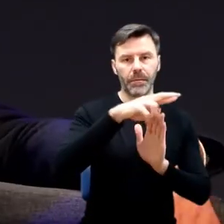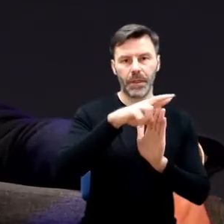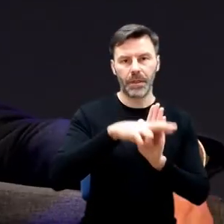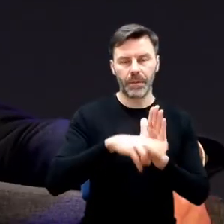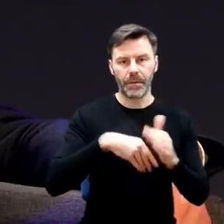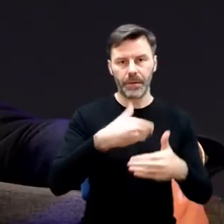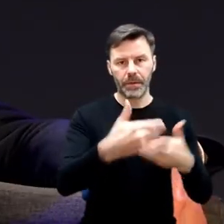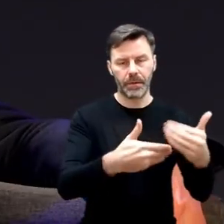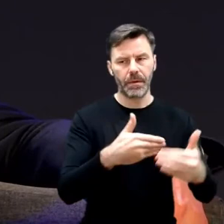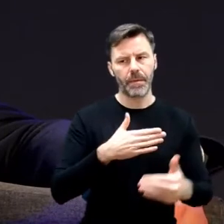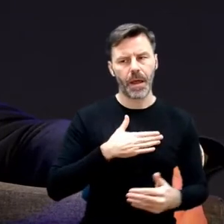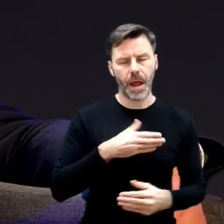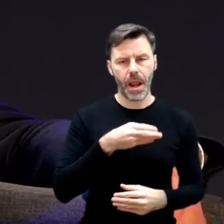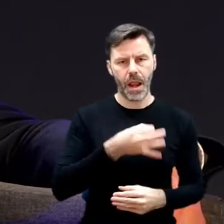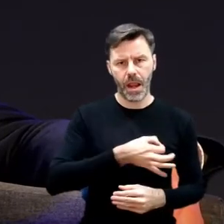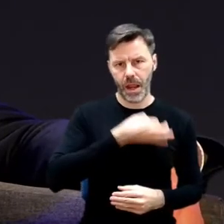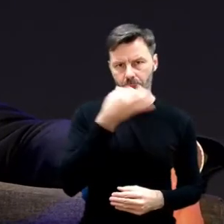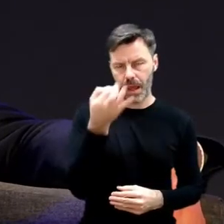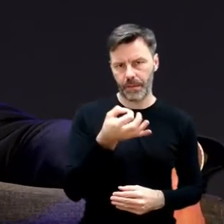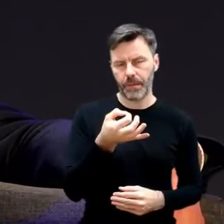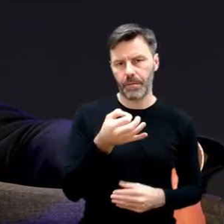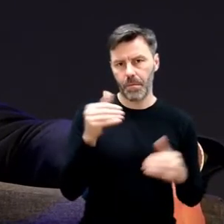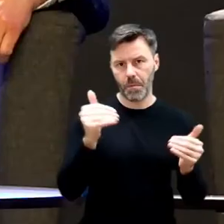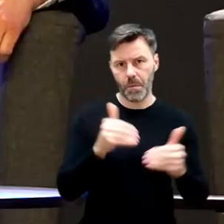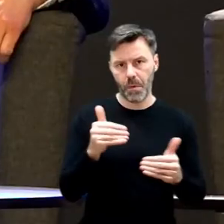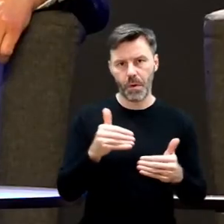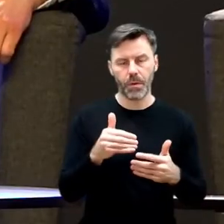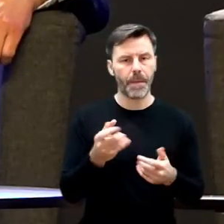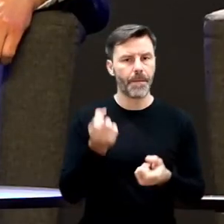zgłaszania różnego rodzaju pomysłów zmian ustawowych.